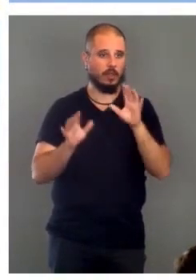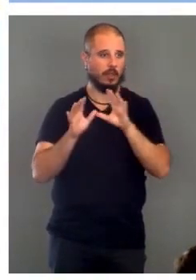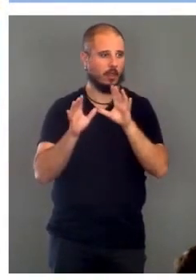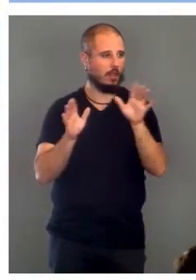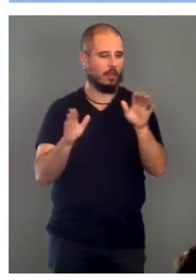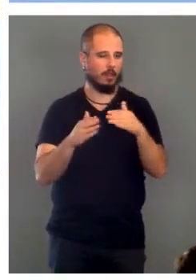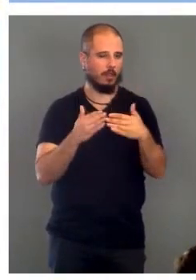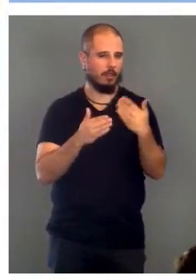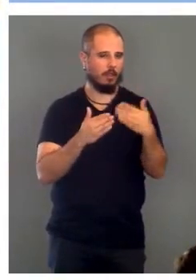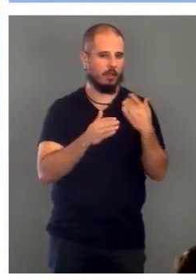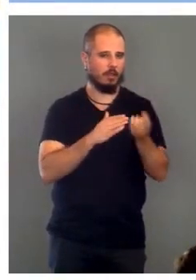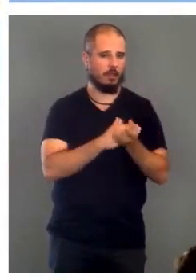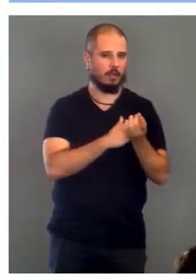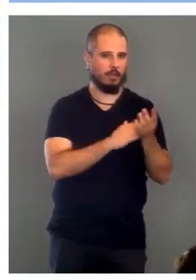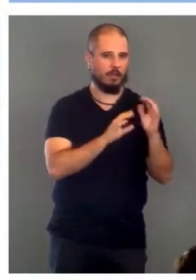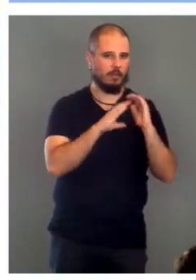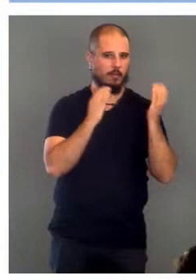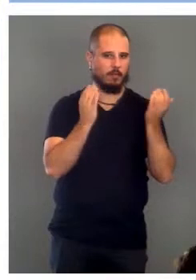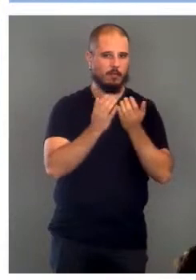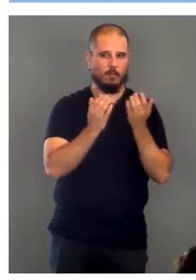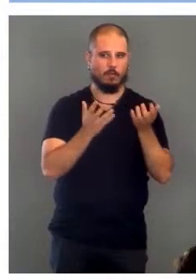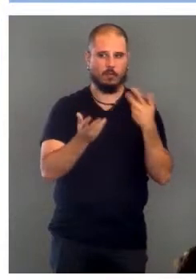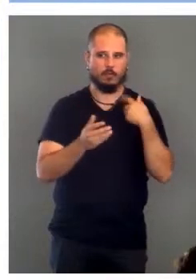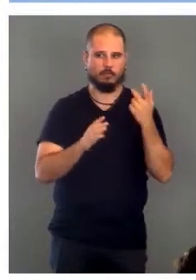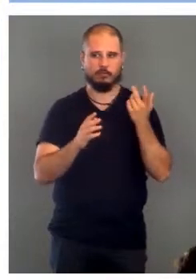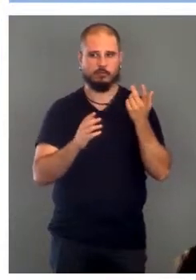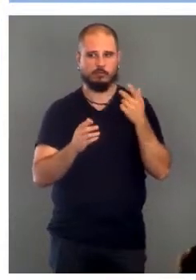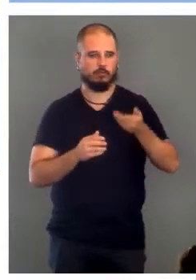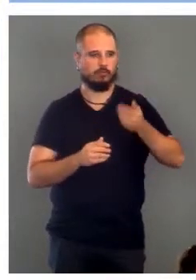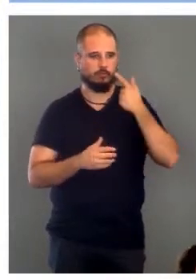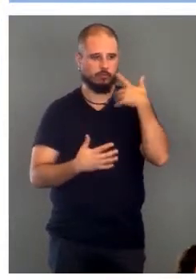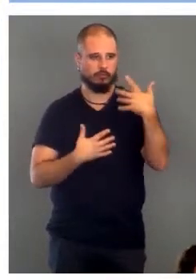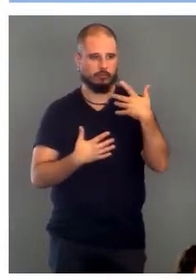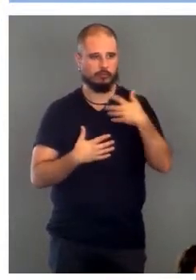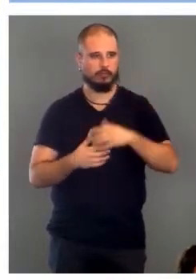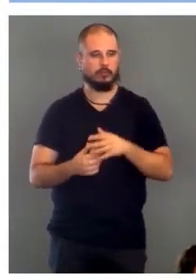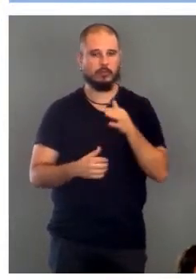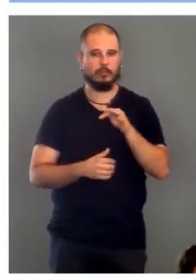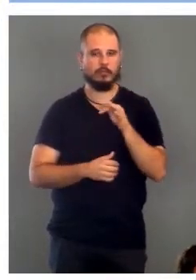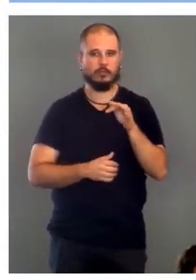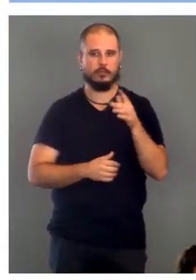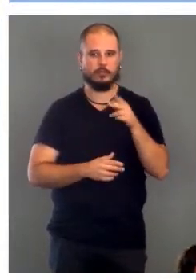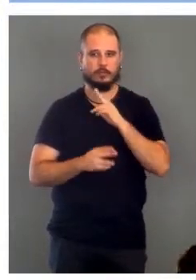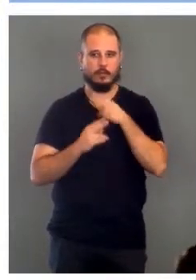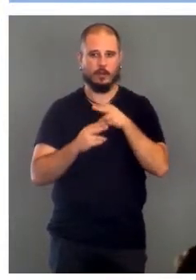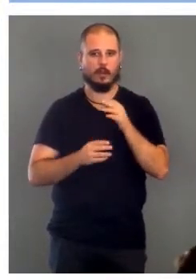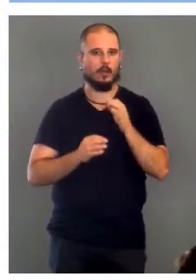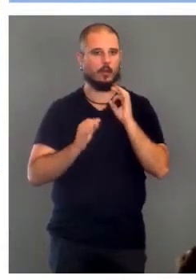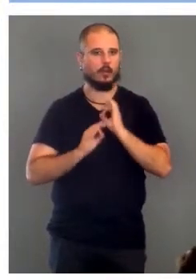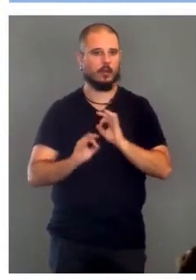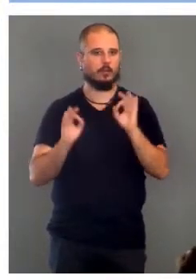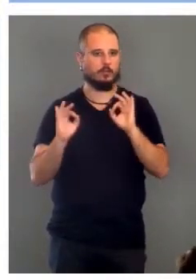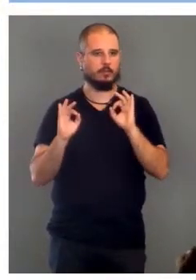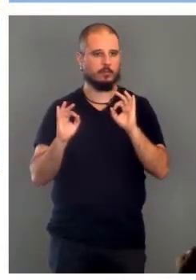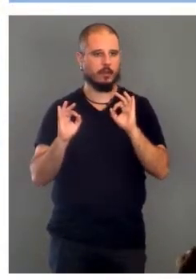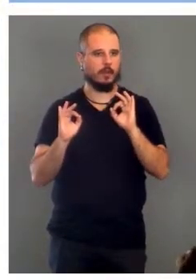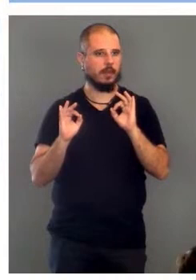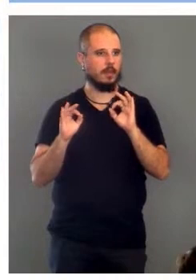En el mundo e insisto un referente internacional Y hoy además también es Mención especial De este De de de este año